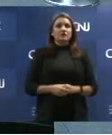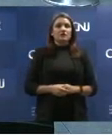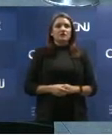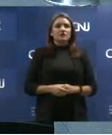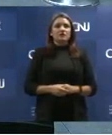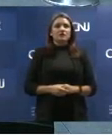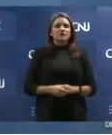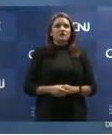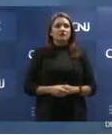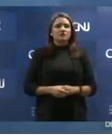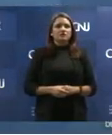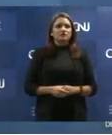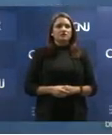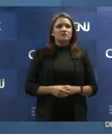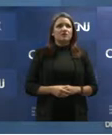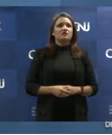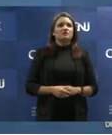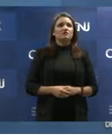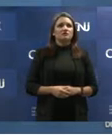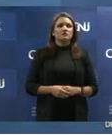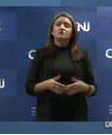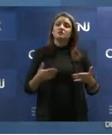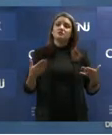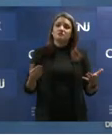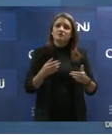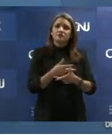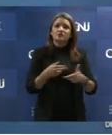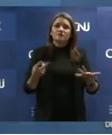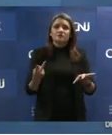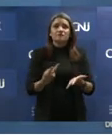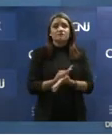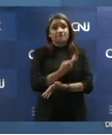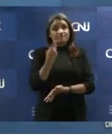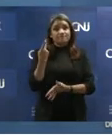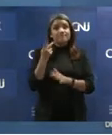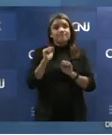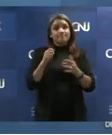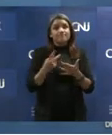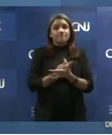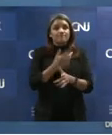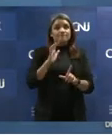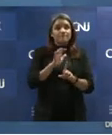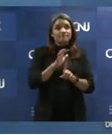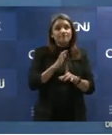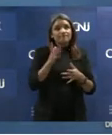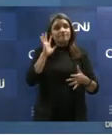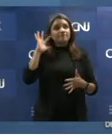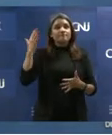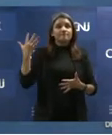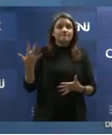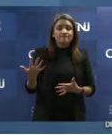Excelência é uma questão fática fundamental que pode influenciar no argumento desse caso, e a defesa suscitou isso em sustentação